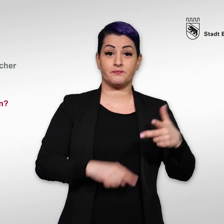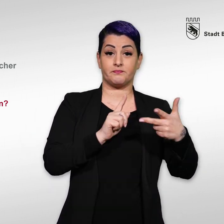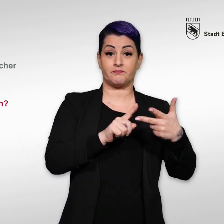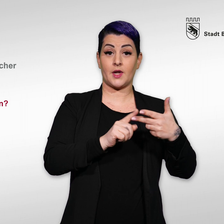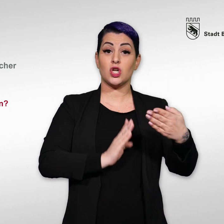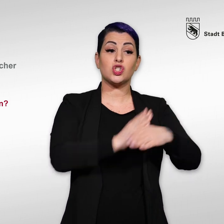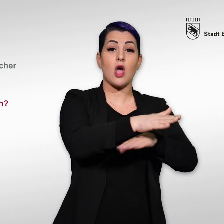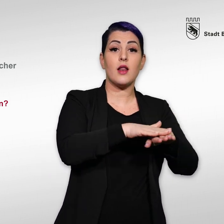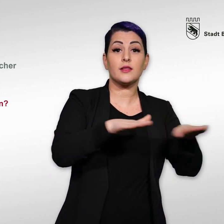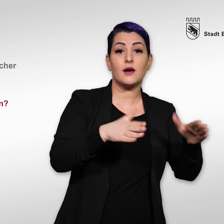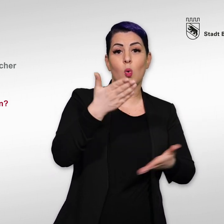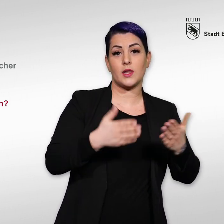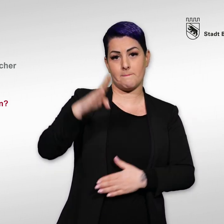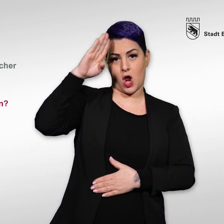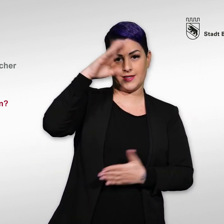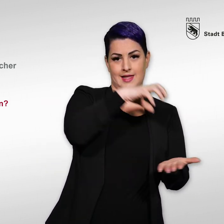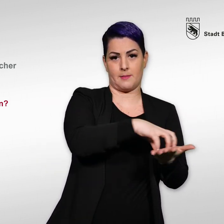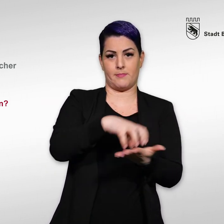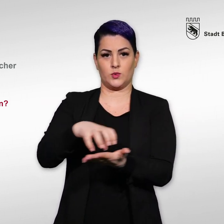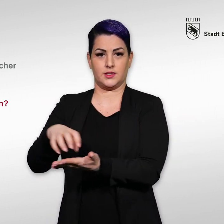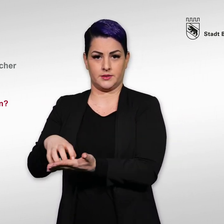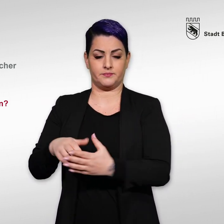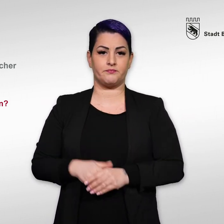3. Am Schalter oder Polizeiposten